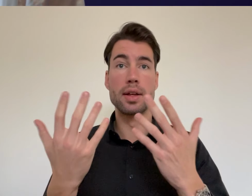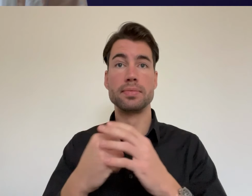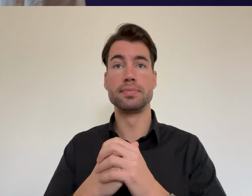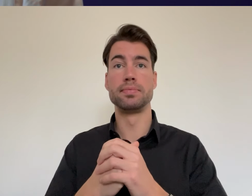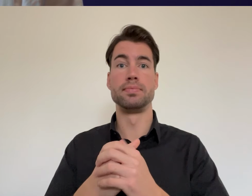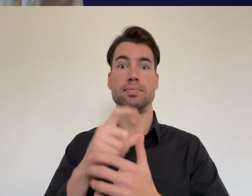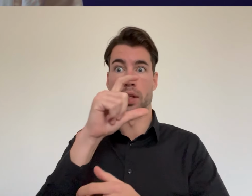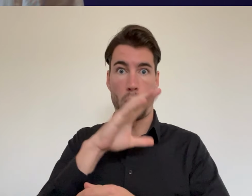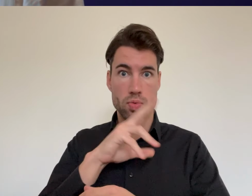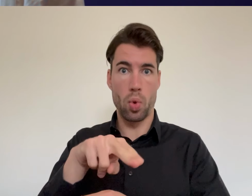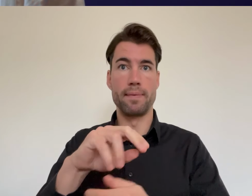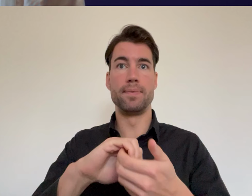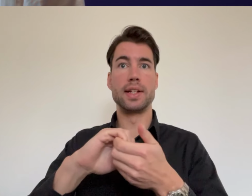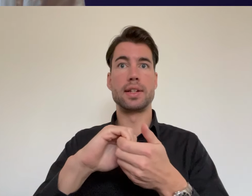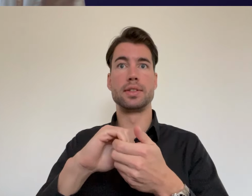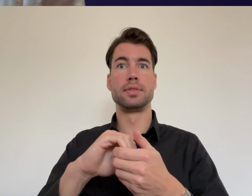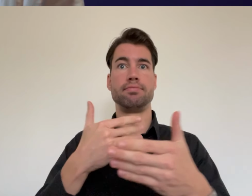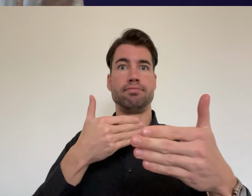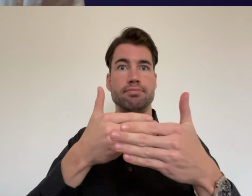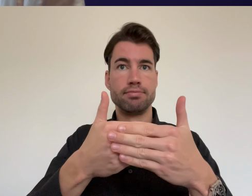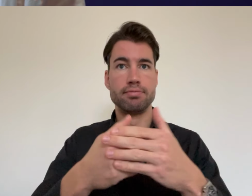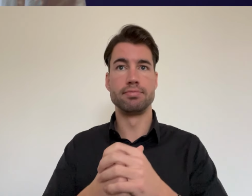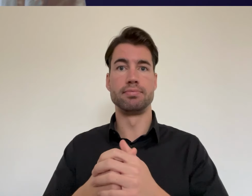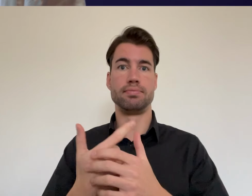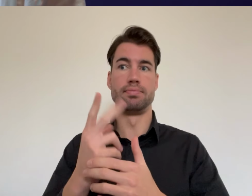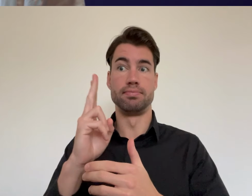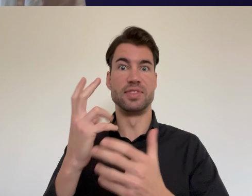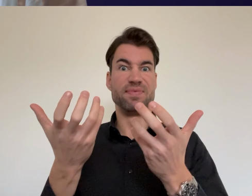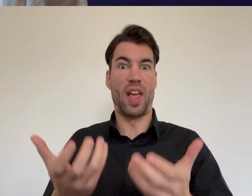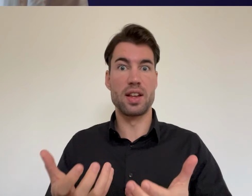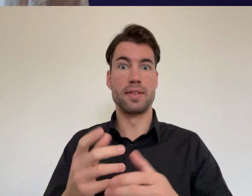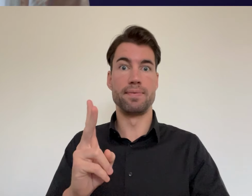we gaan de winter nog pas tegemoet, dus het wordt echt weer een winter met corona.